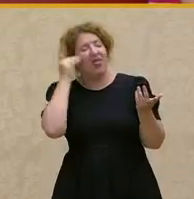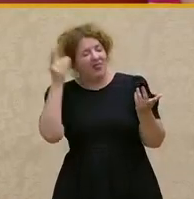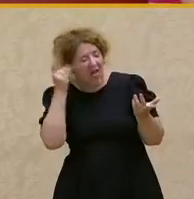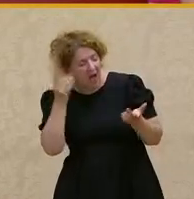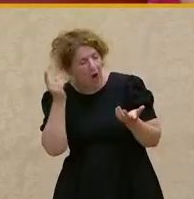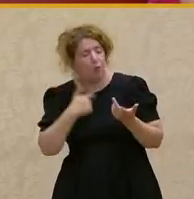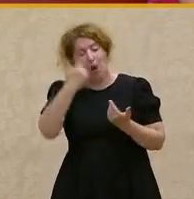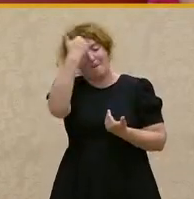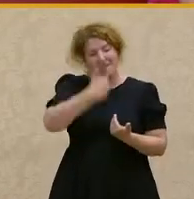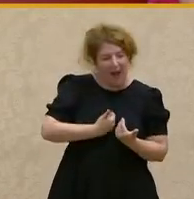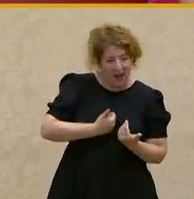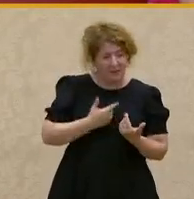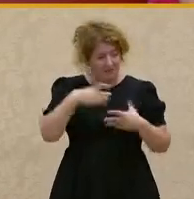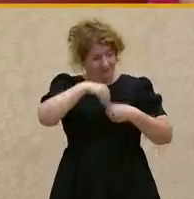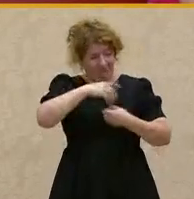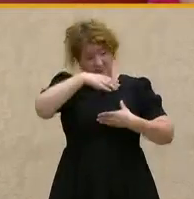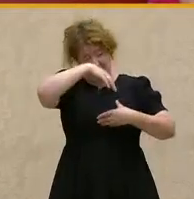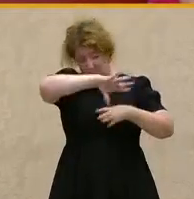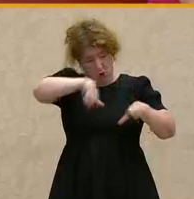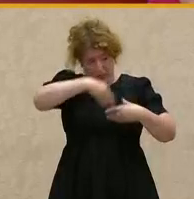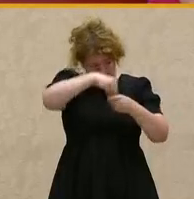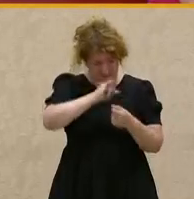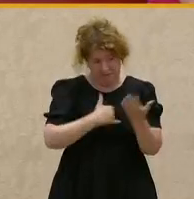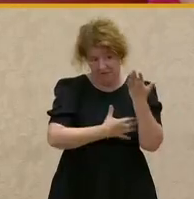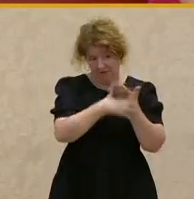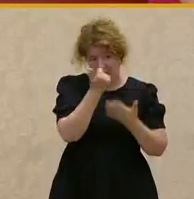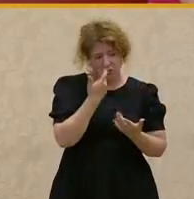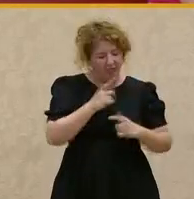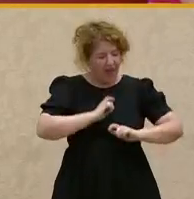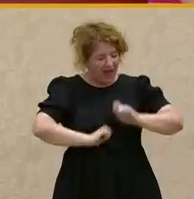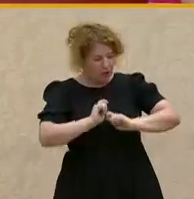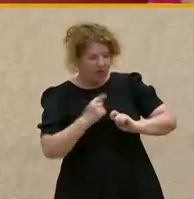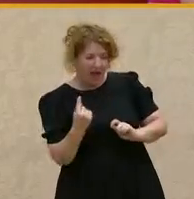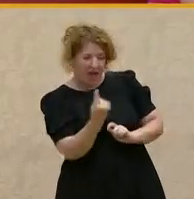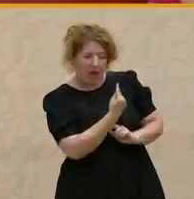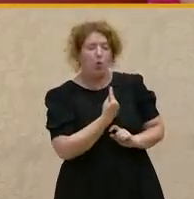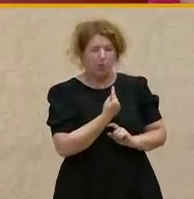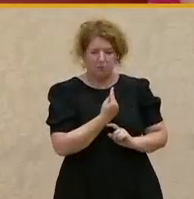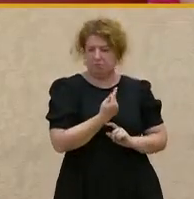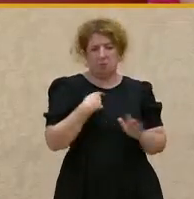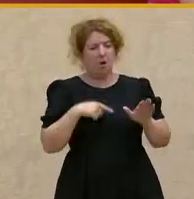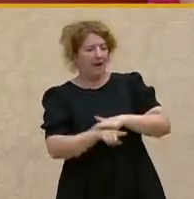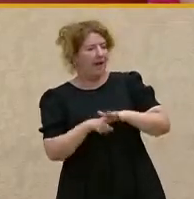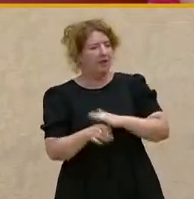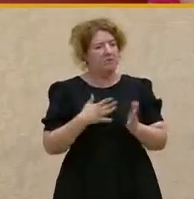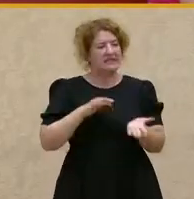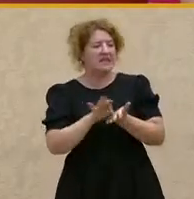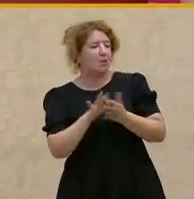Entonces, en esa federación, las asociaciones gestionaban y siguen gestionando servicios.